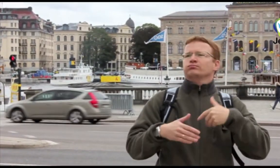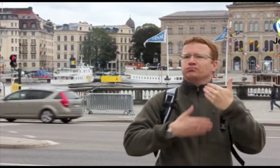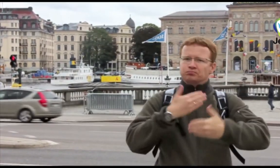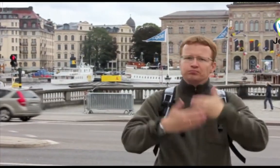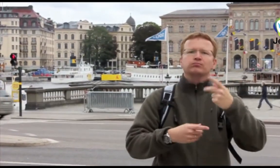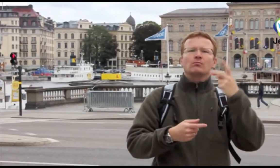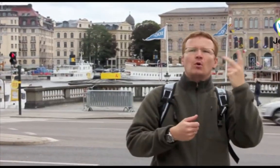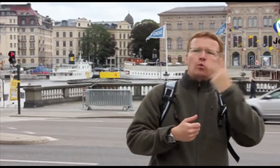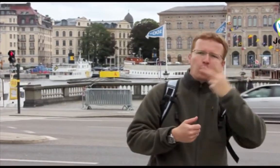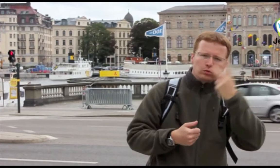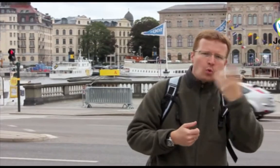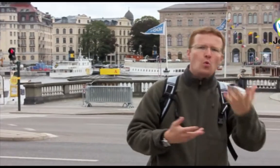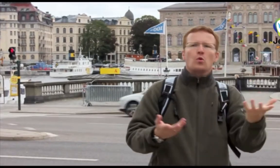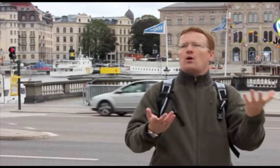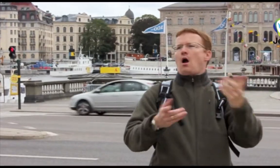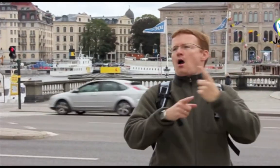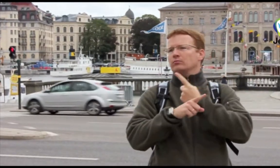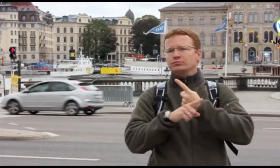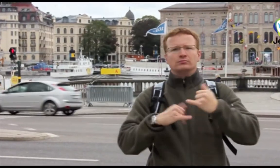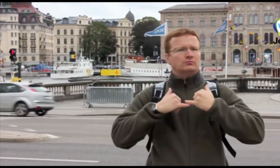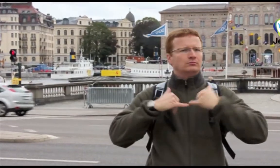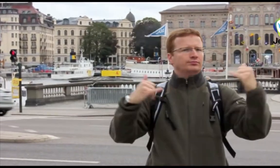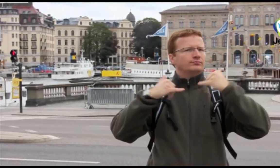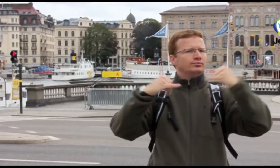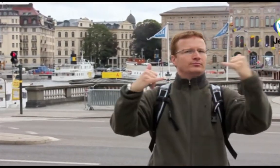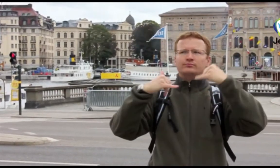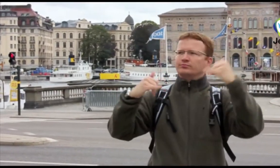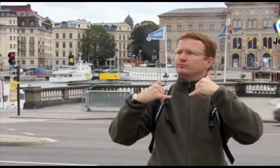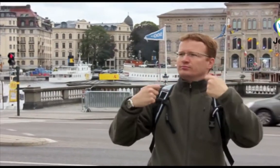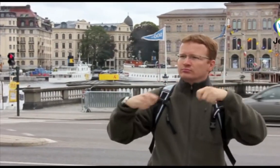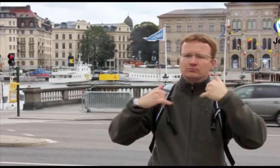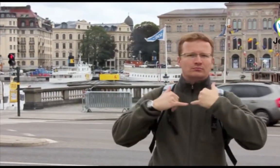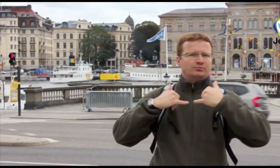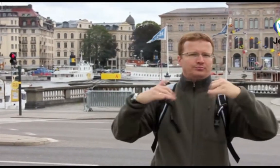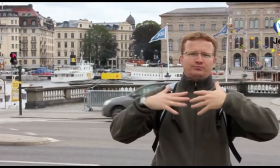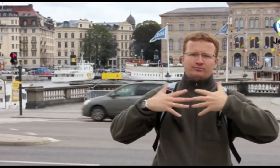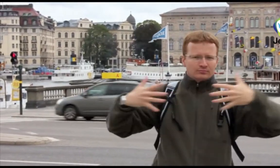Ez idő alatt a kultúra meg sok minden más sokat fejlődött, az építkezés területén is.